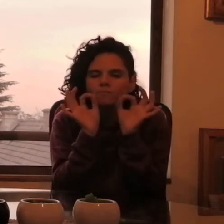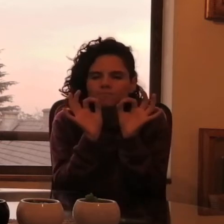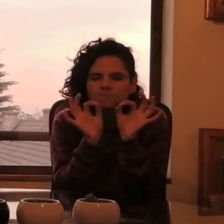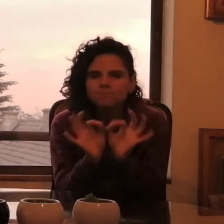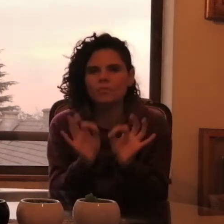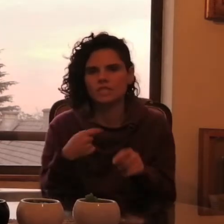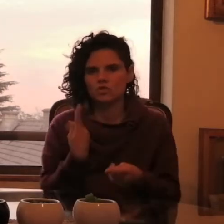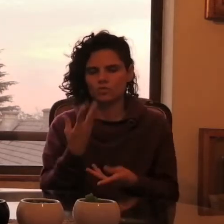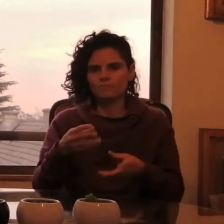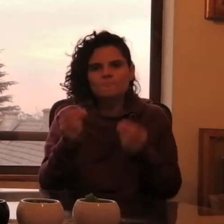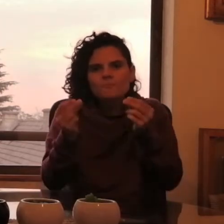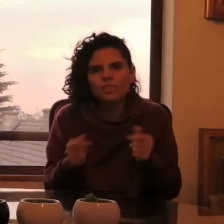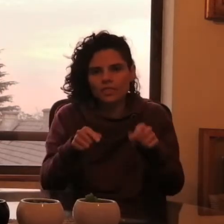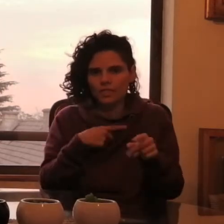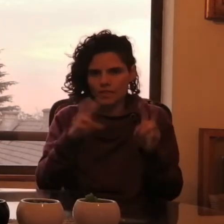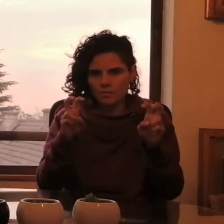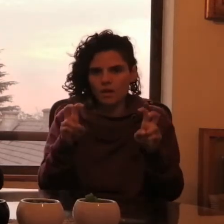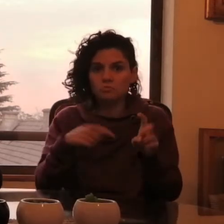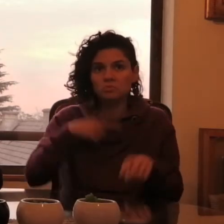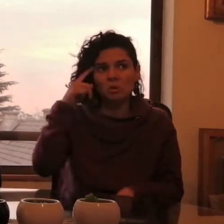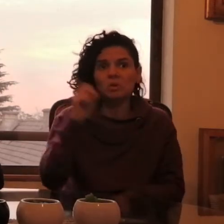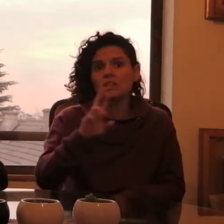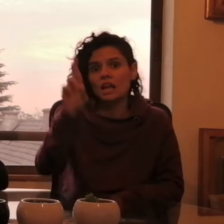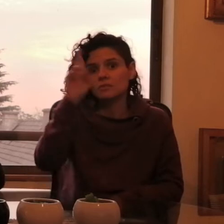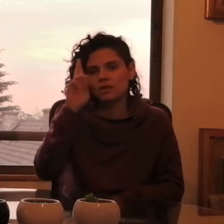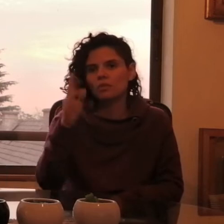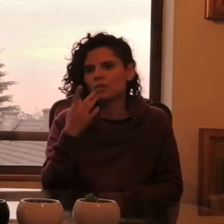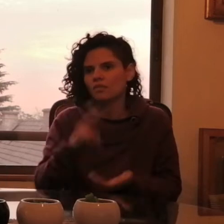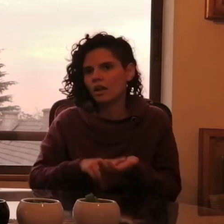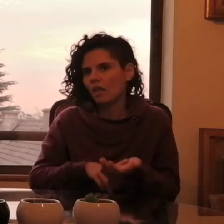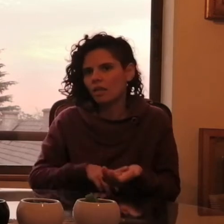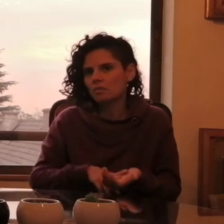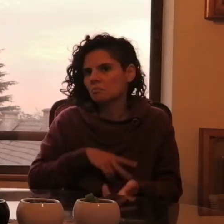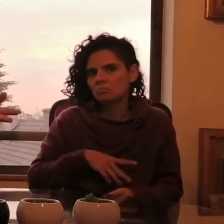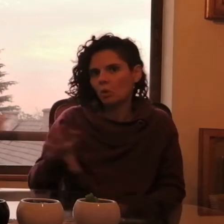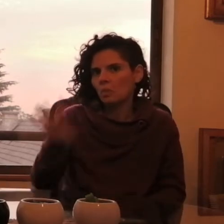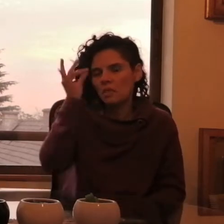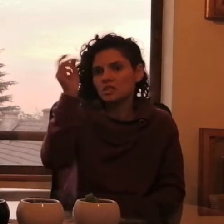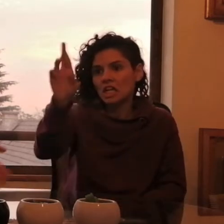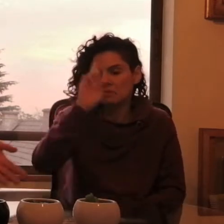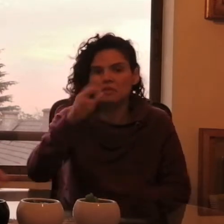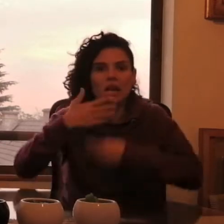de hecho me tienen que haber respetado, por supuesto yo nunca supe si me respetaban o no, yo seguía trabajando y ya